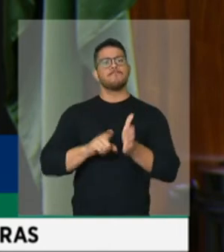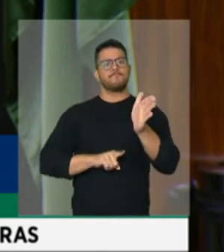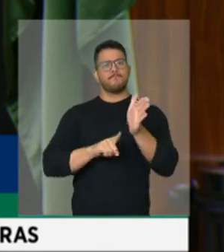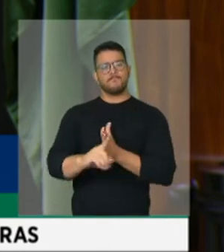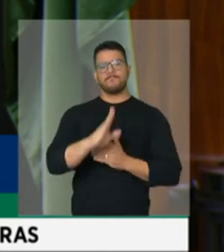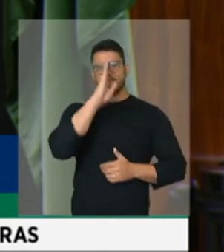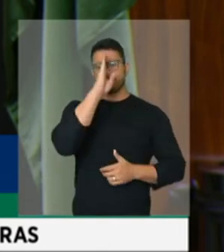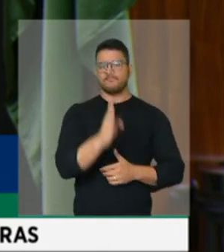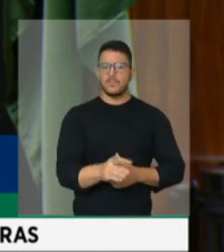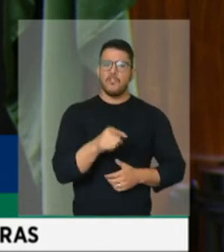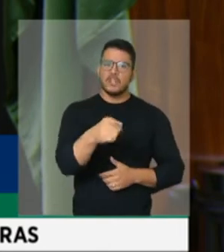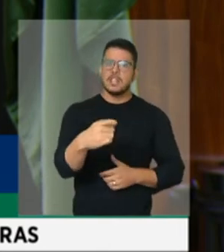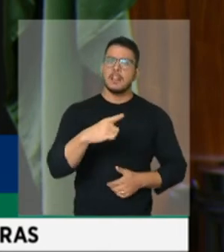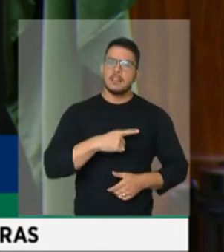PERGUNTA DIRETA. TEM OU NÃO TEM RELAÇÃO COM O SENHOR